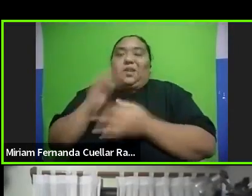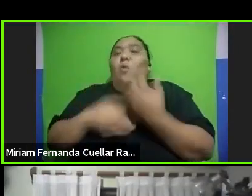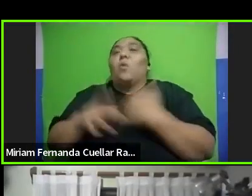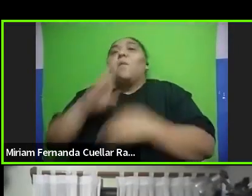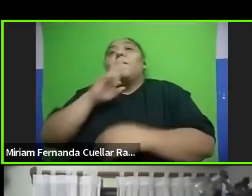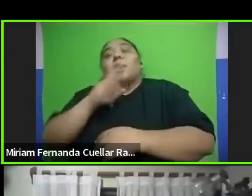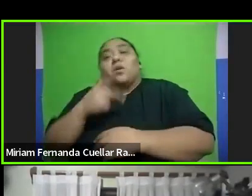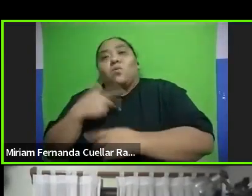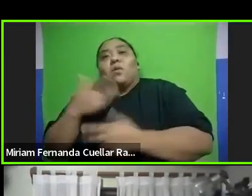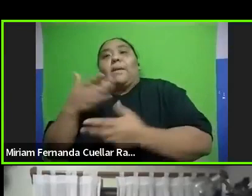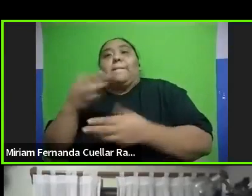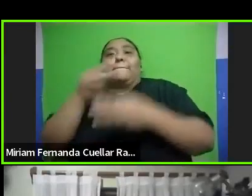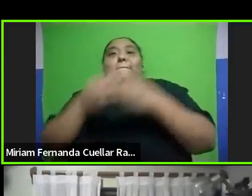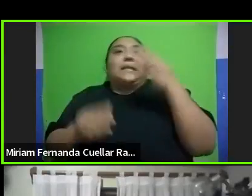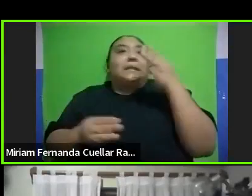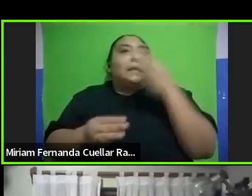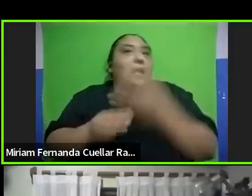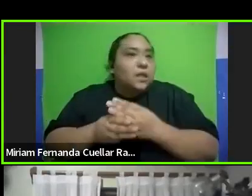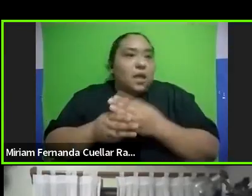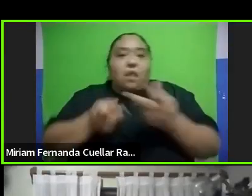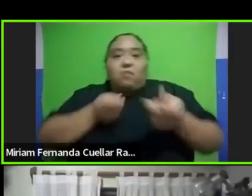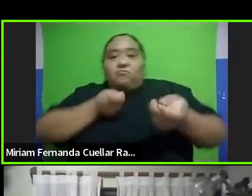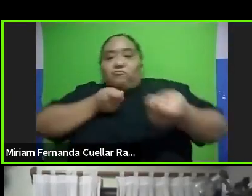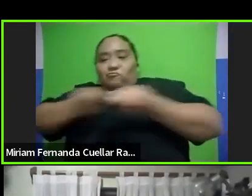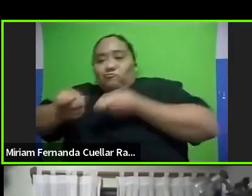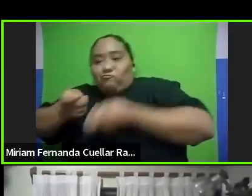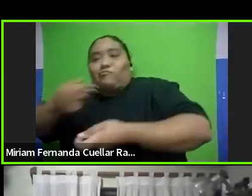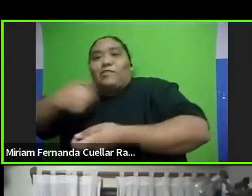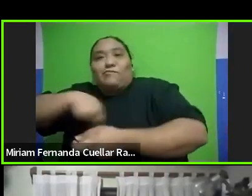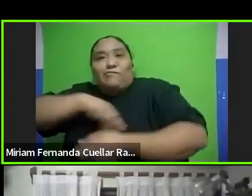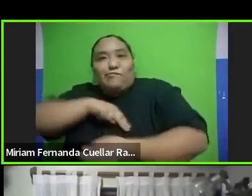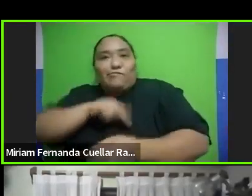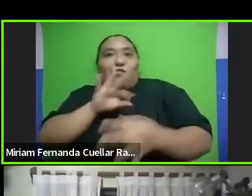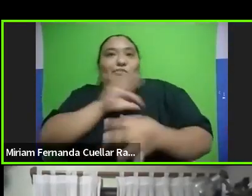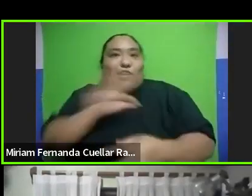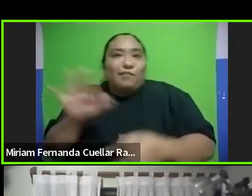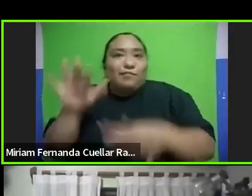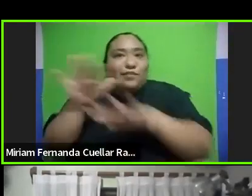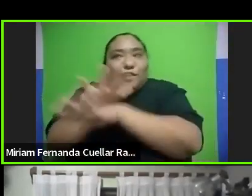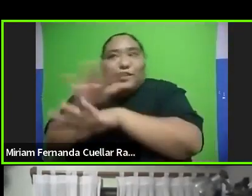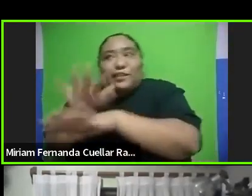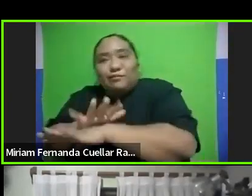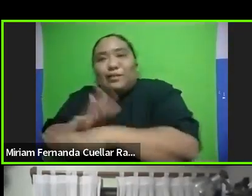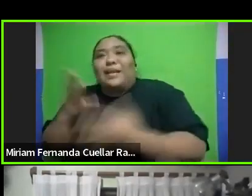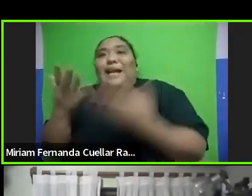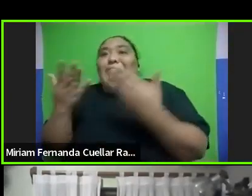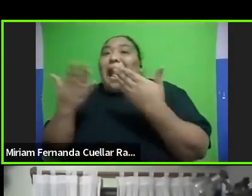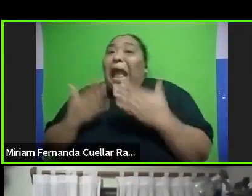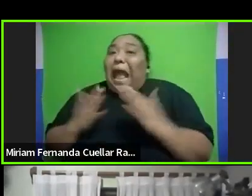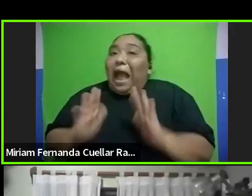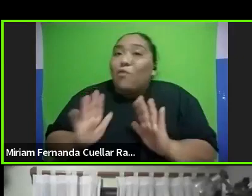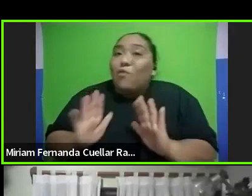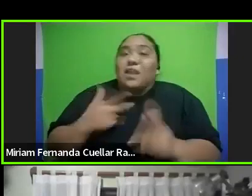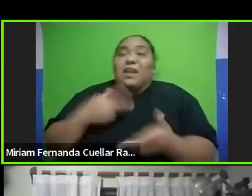cuerpo, entonces lo Lo ideal es materiales Lo ideal es materias manipulativo definitivamente lativo, definitivamente aunque